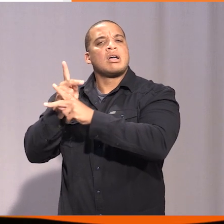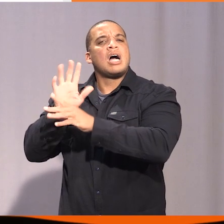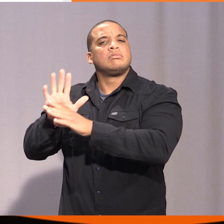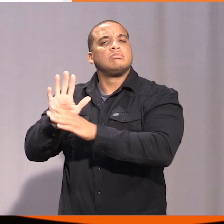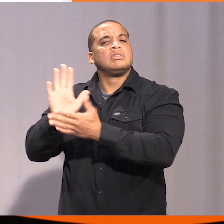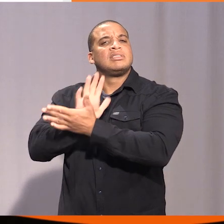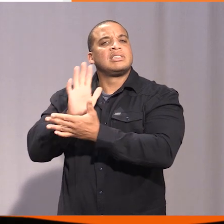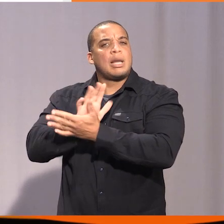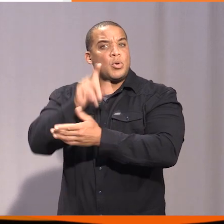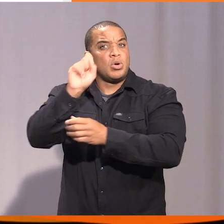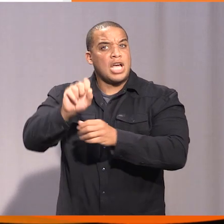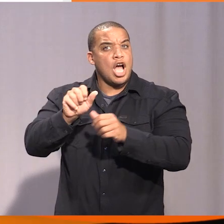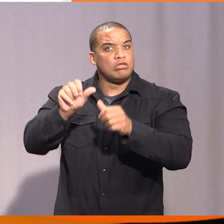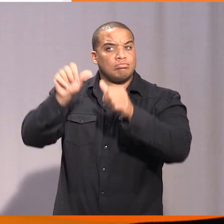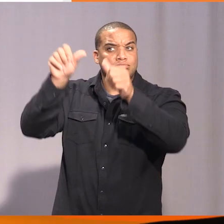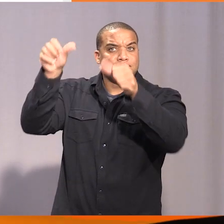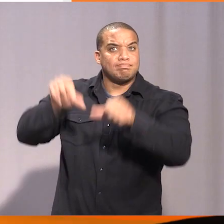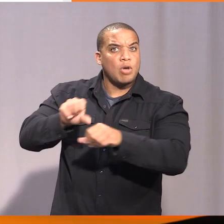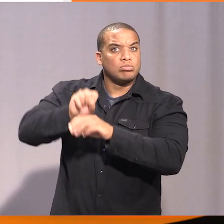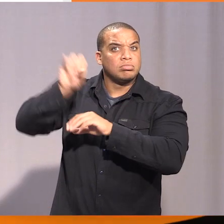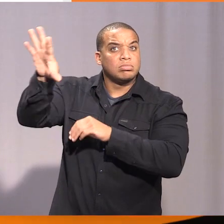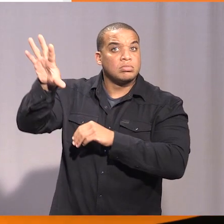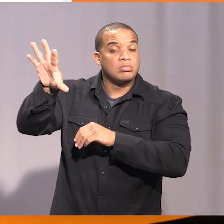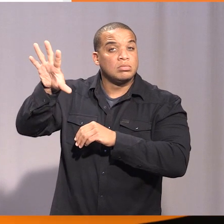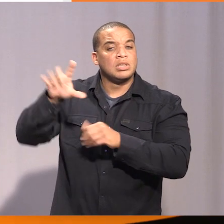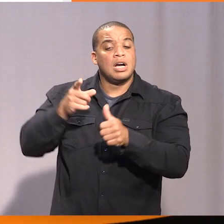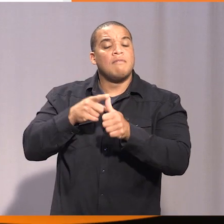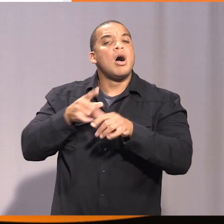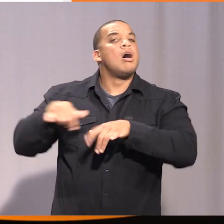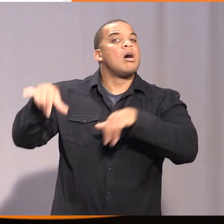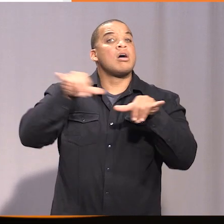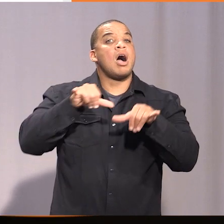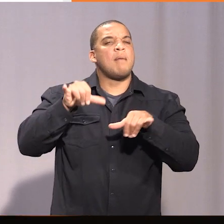El primero y más común es un IEP (siglas en inglés).